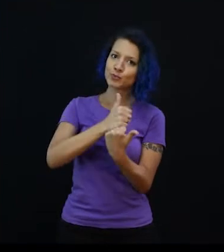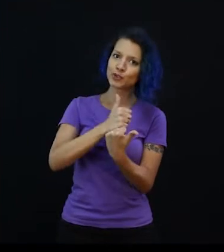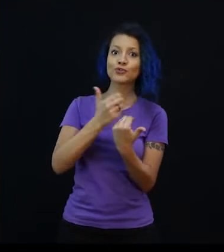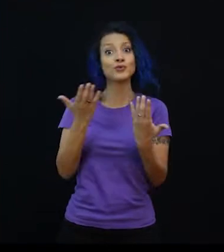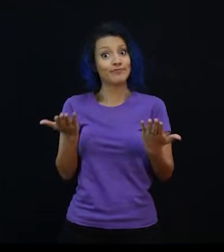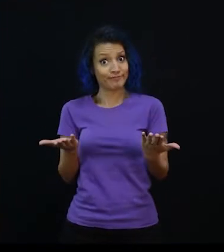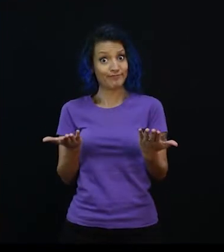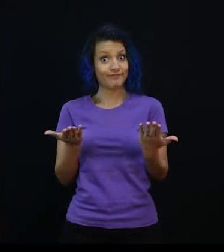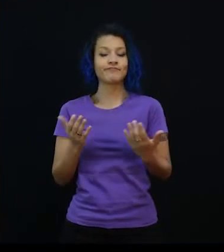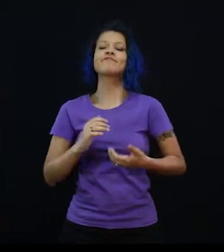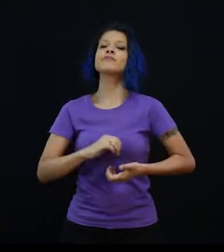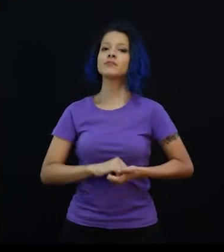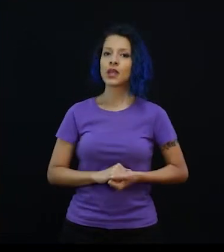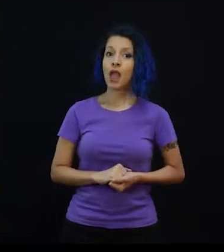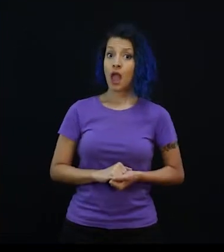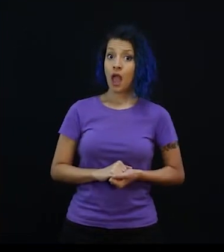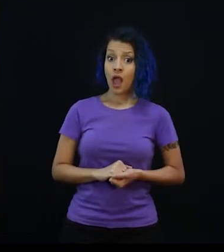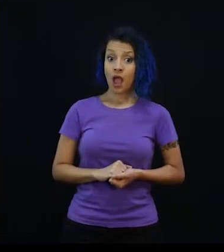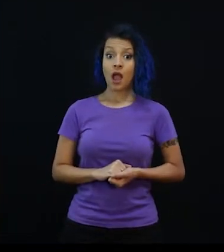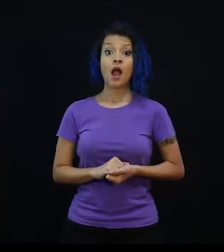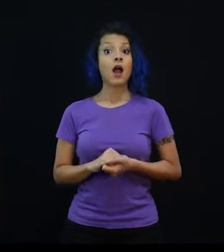Também pode ser assim.